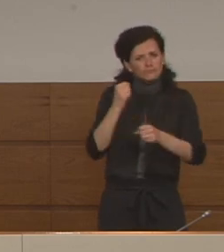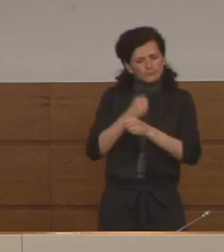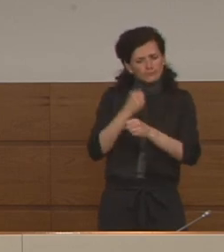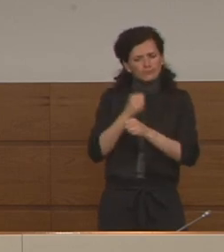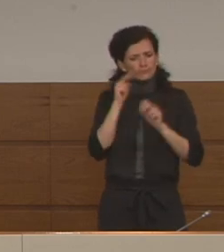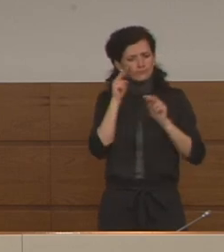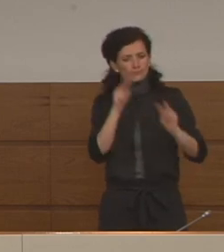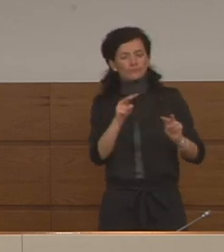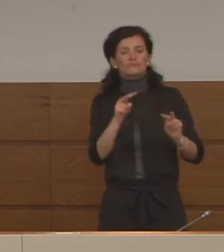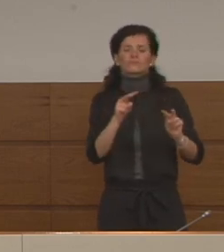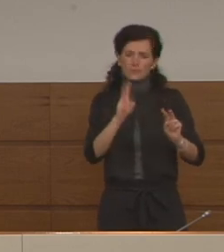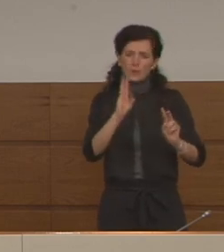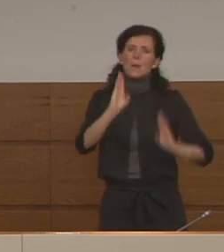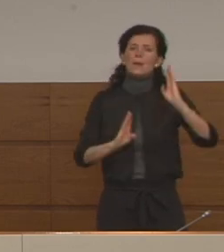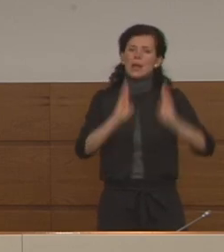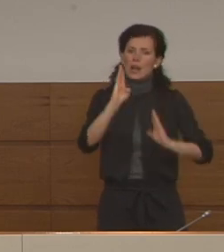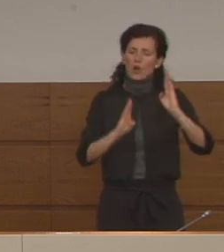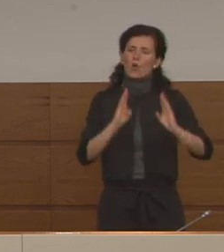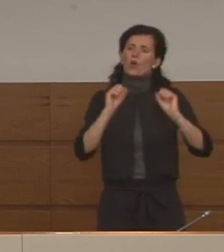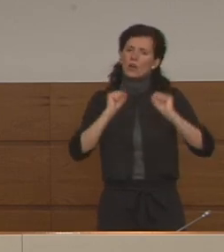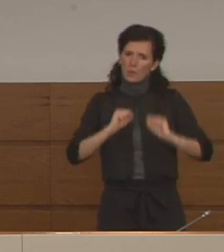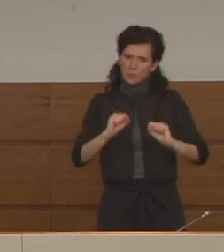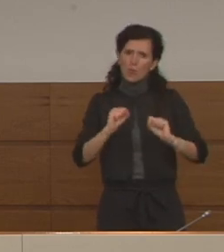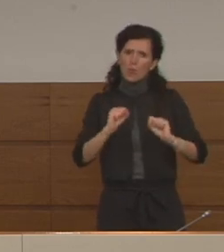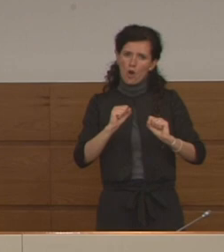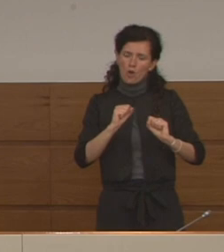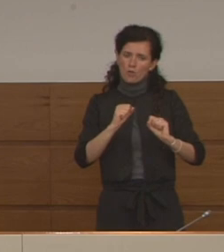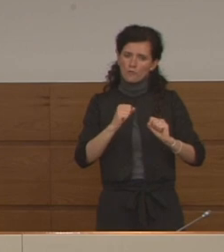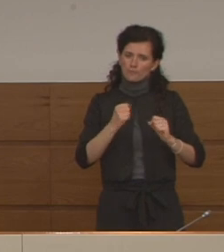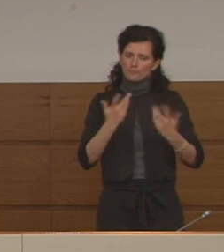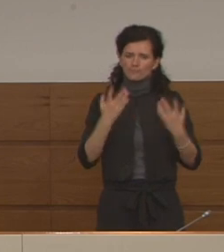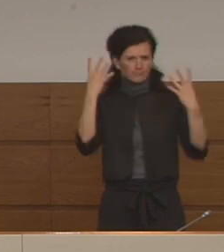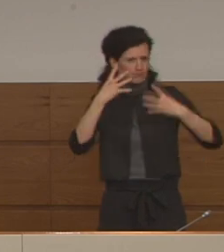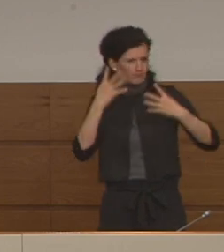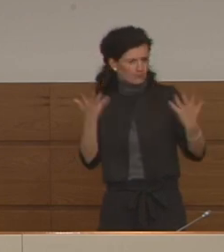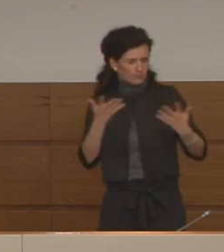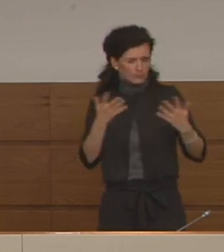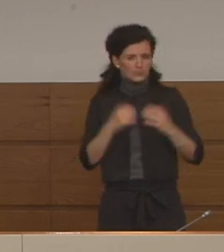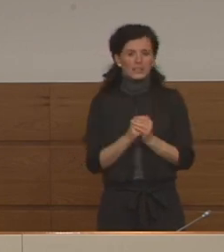possiamo ragionare insieme. I ricoverati in terapia intensiva nell'arco delle